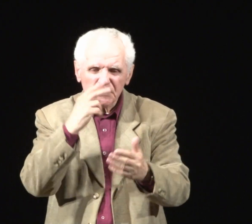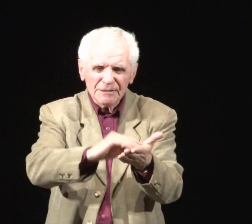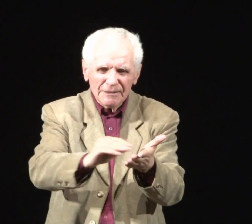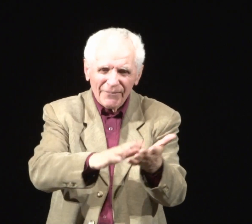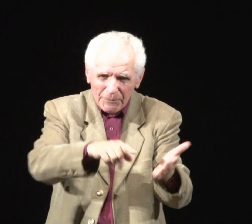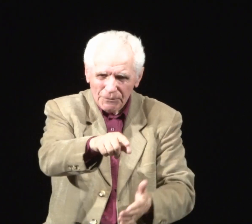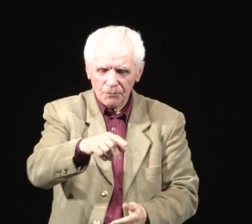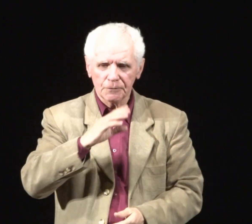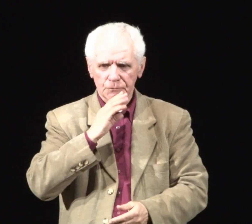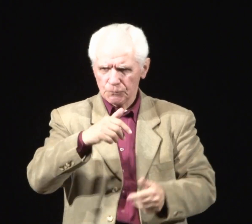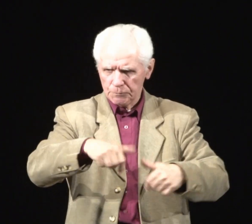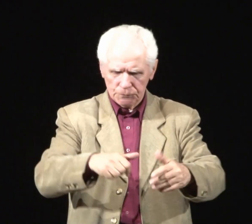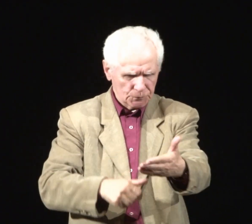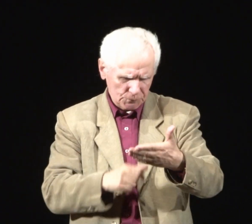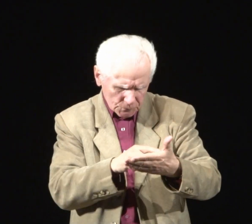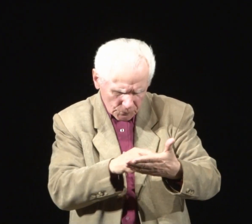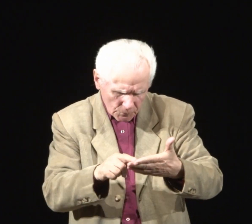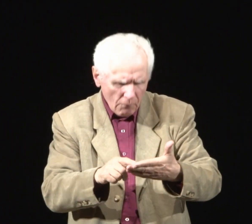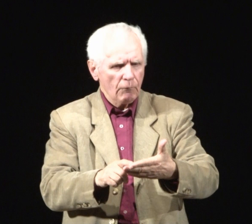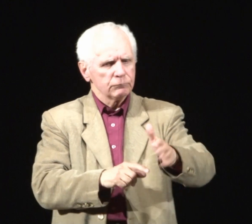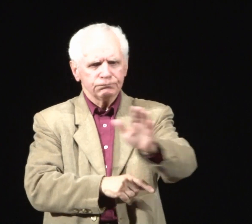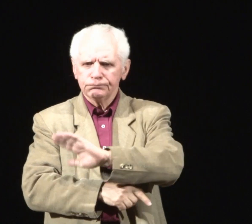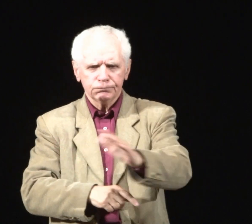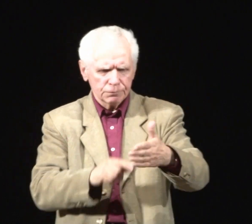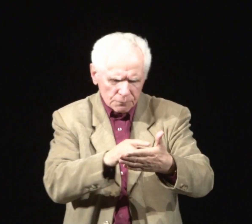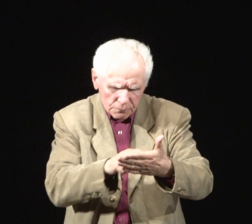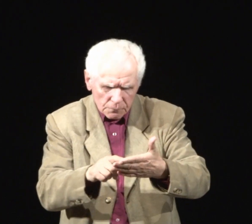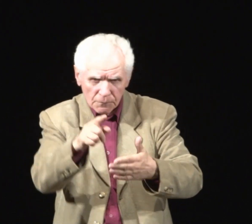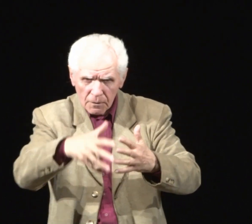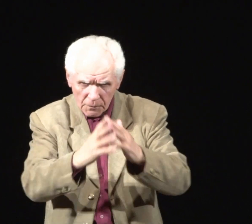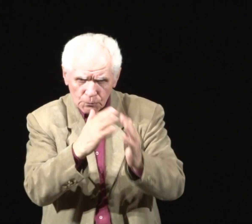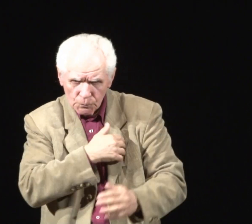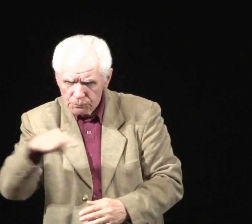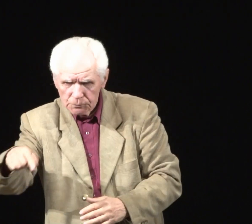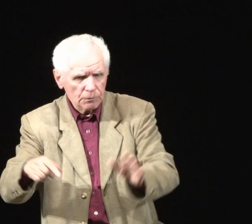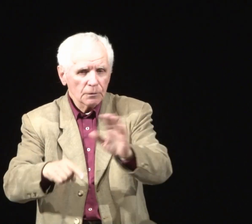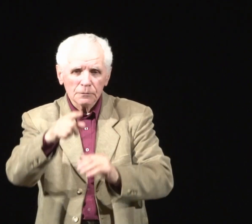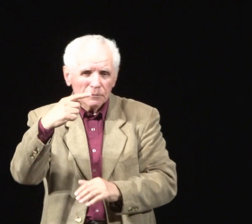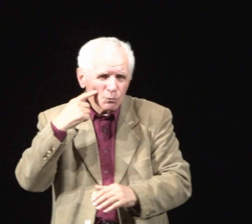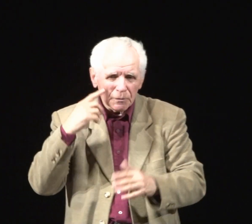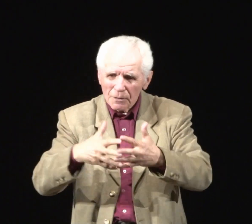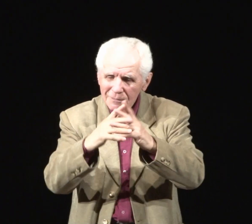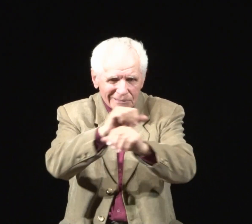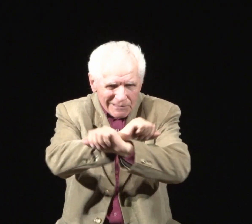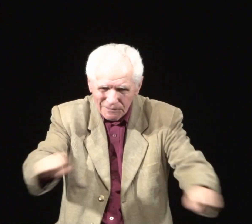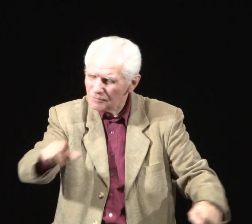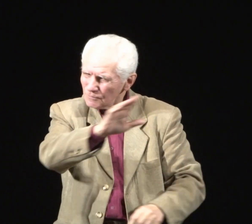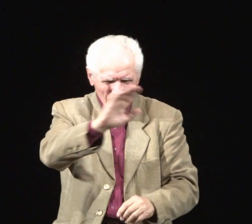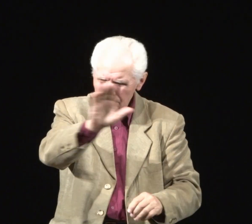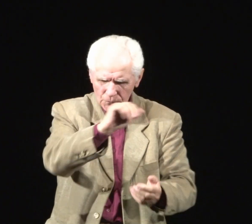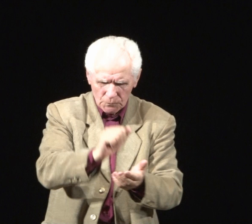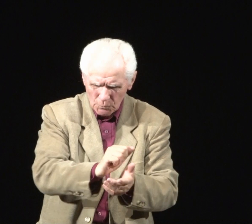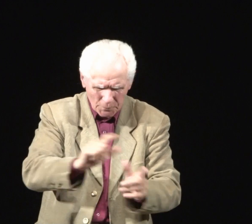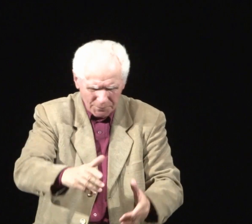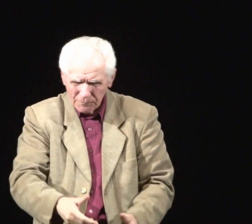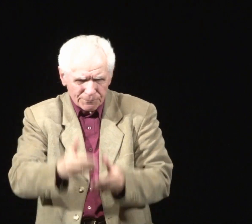Женщина посмотрела: нет, глухим на архитектора нельзя, и возвращает мне документы обратно